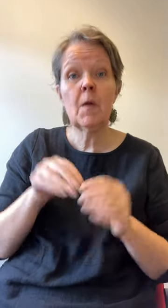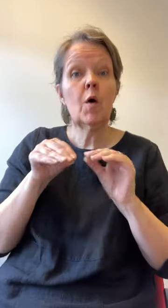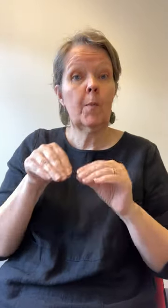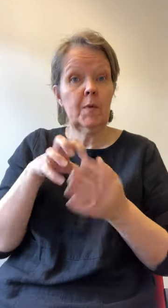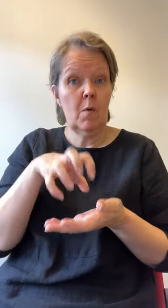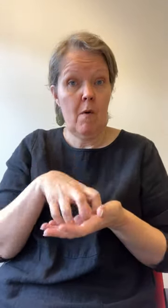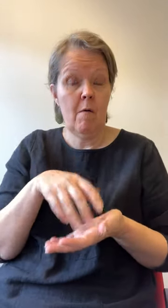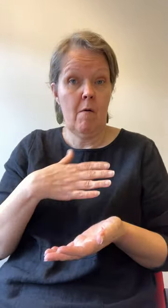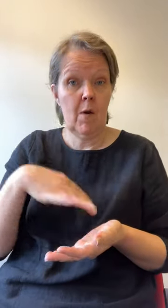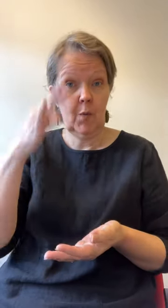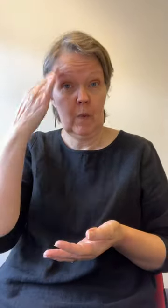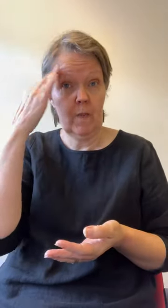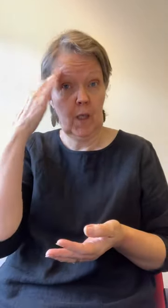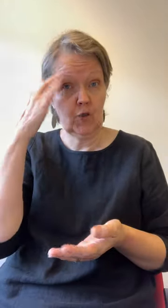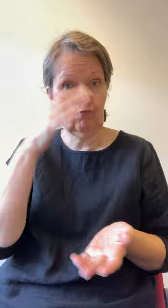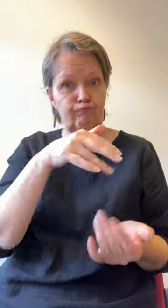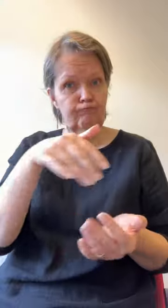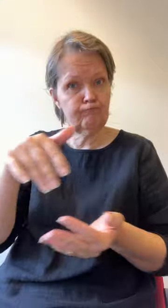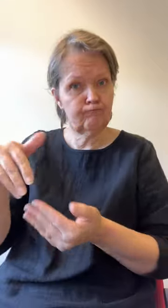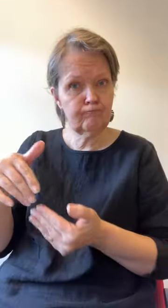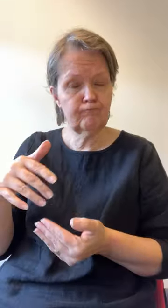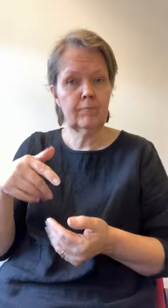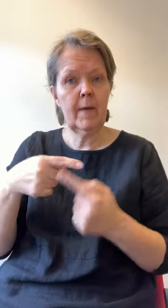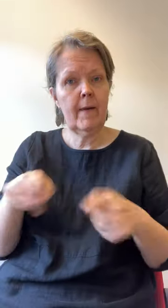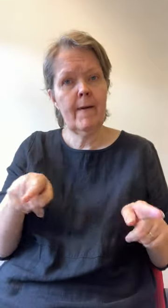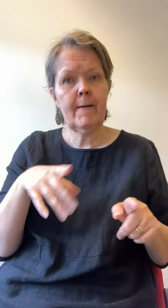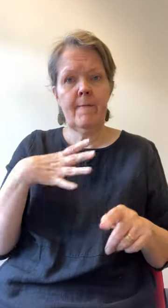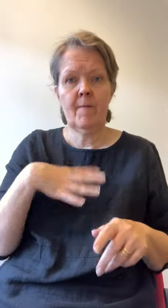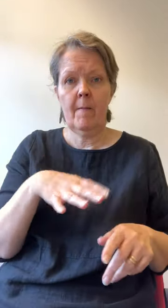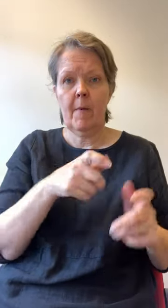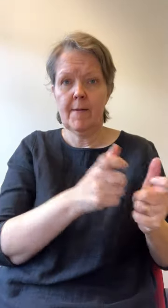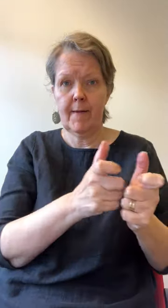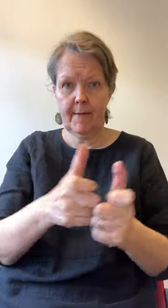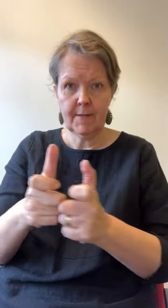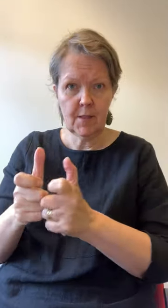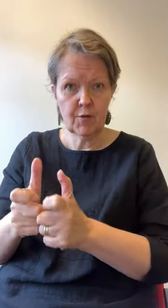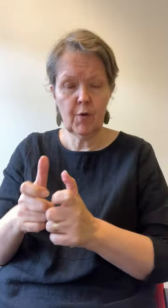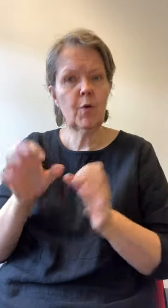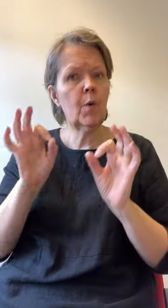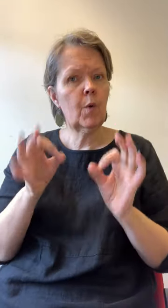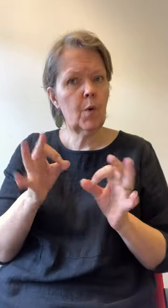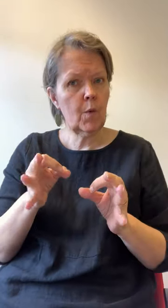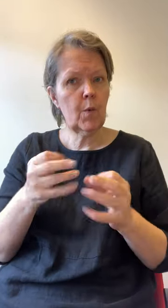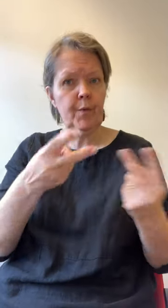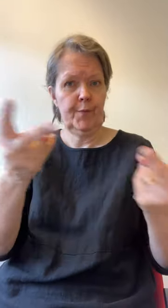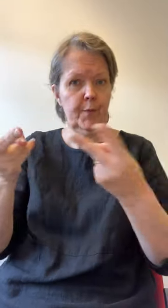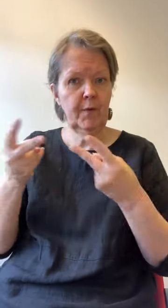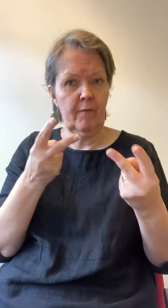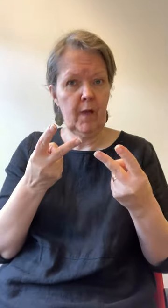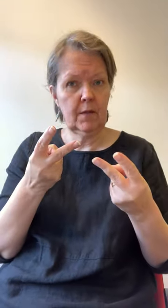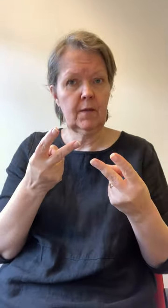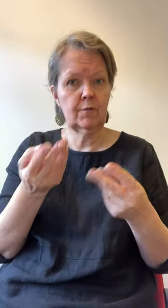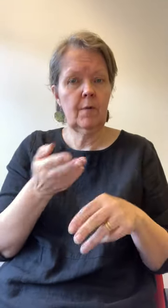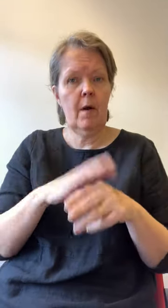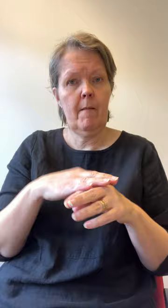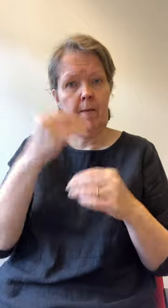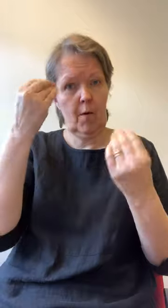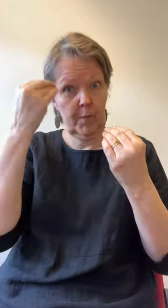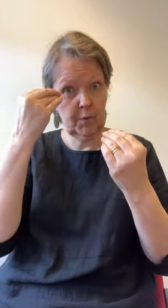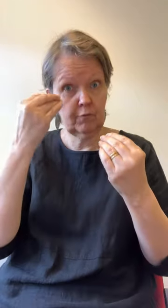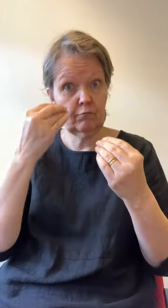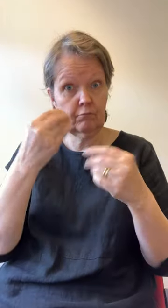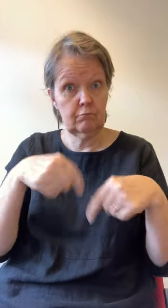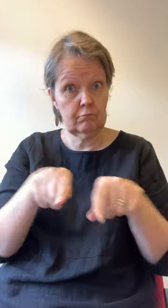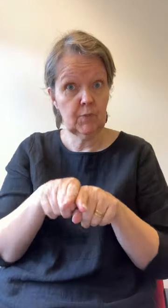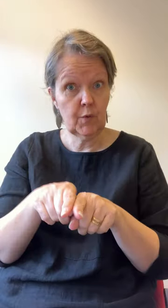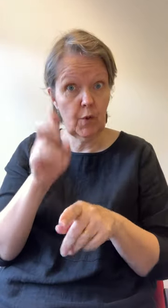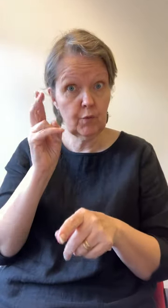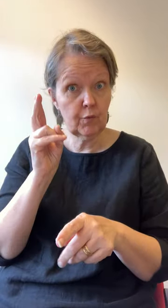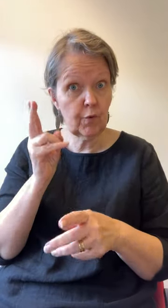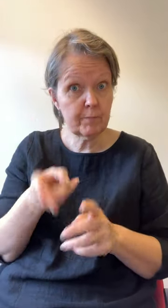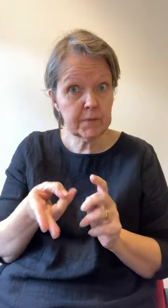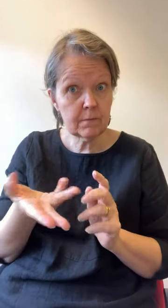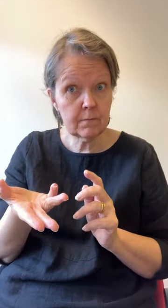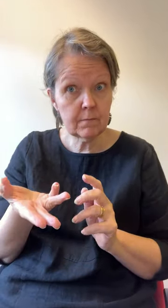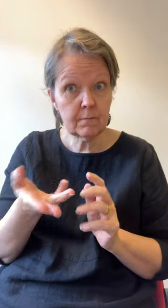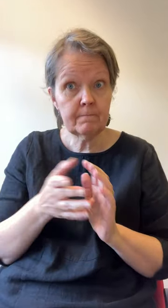Opetushallitus kerää vammaisjärjestöiltä tietoa siitä, miten yhdenvertaisuus toteutuu ammatillisissa opinnoissa.